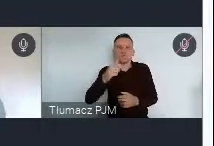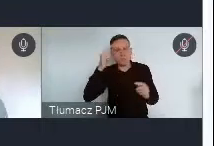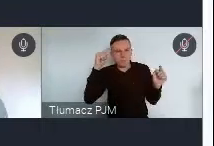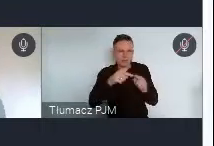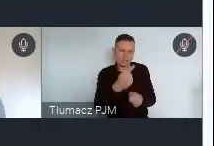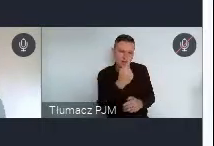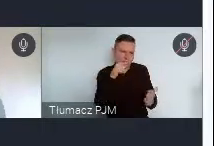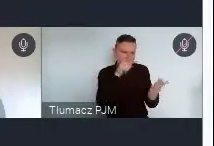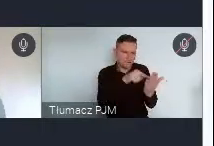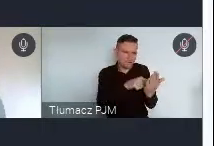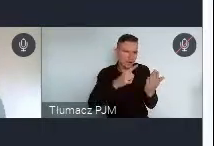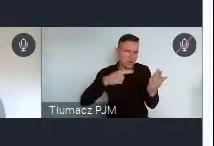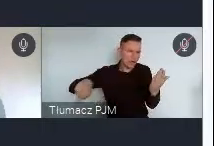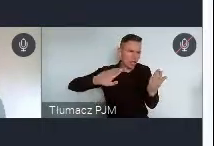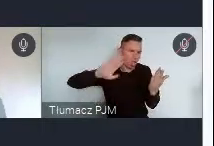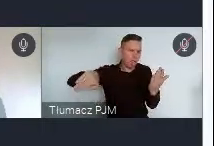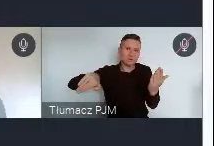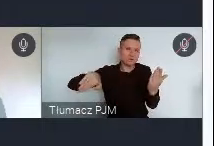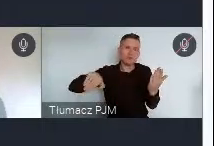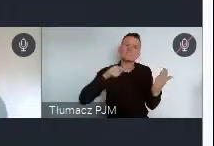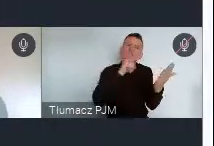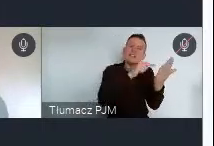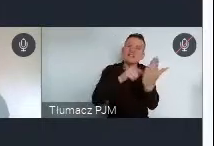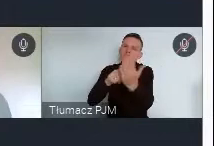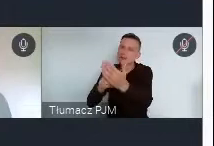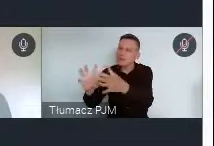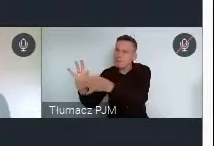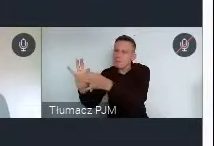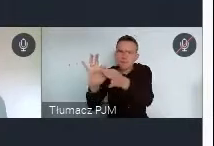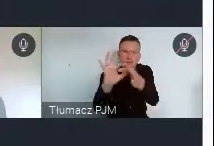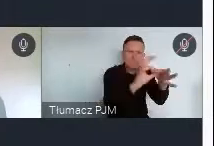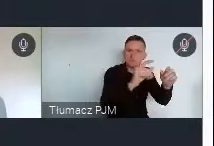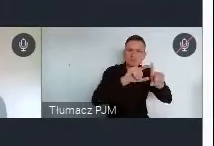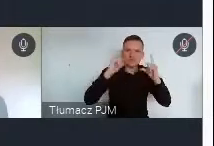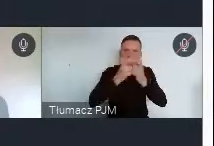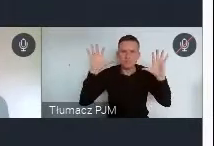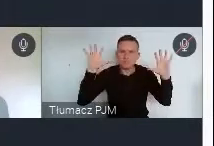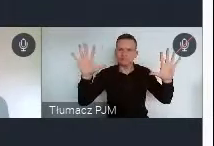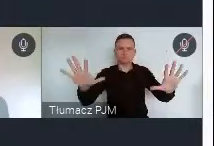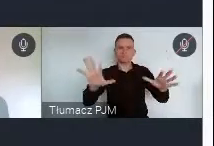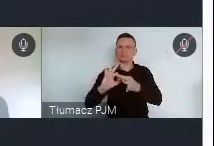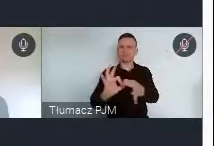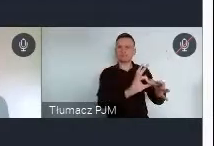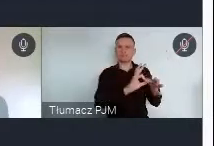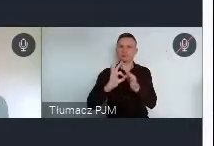patrzymy zawsze na relacje z innymi celami i większość działań, które są realizowane przez miasta,